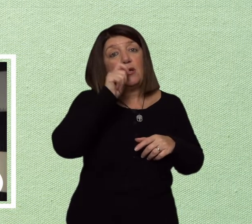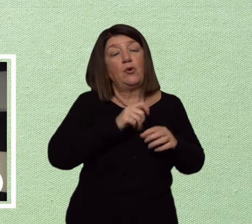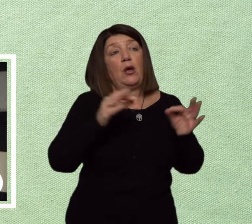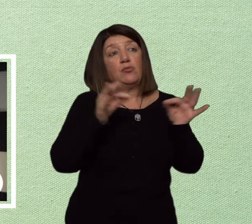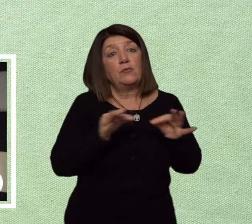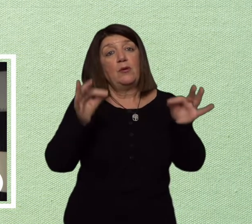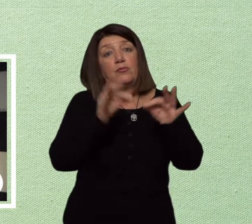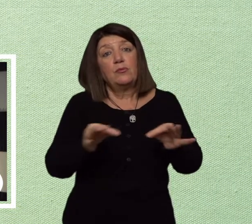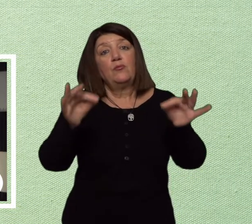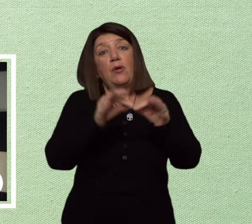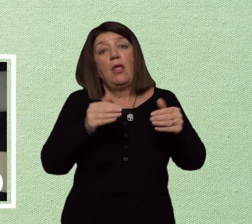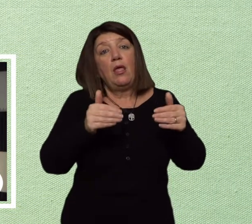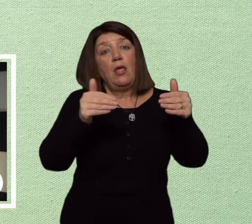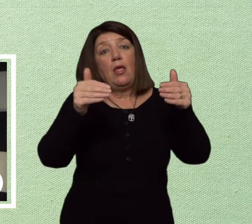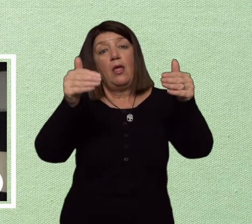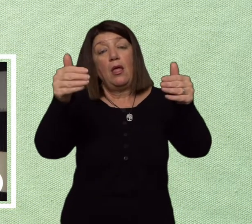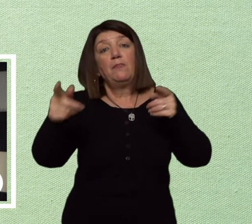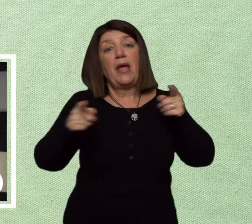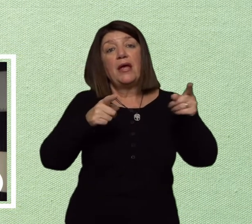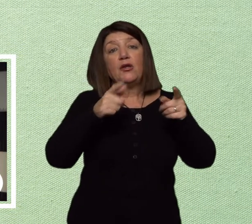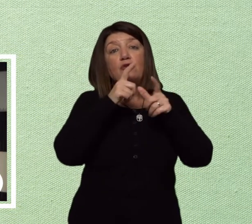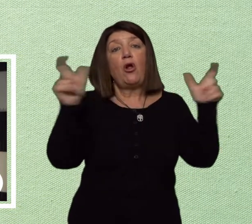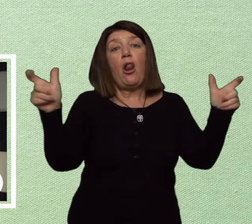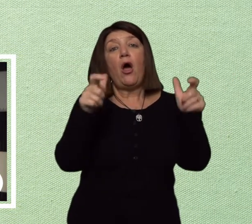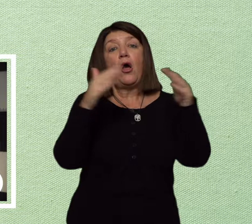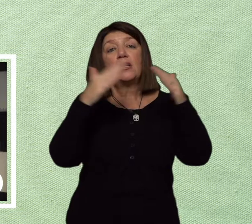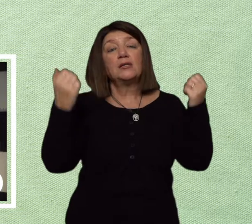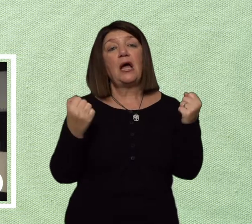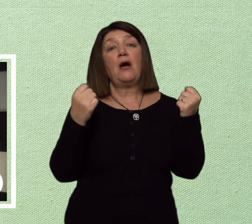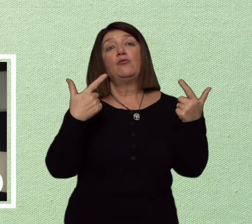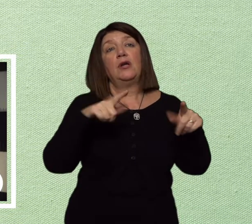al di là dei periodi di lockdown, quindi nel 2020 il numero di accessi si è ridotto. Abbiamo